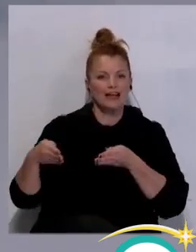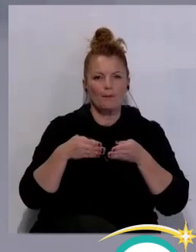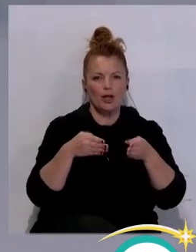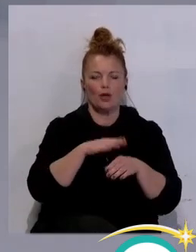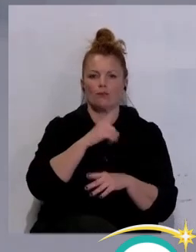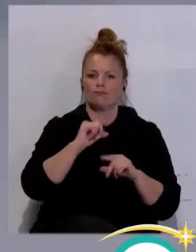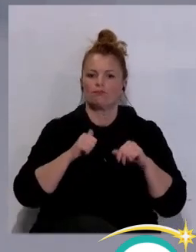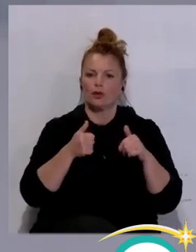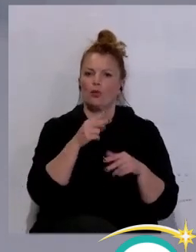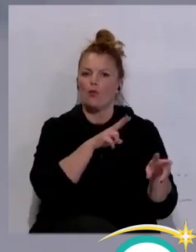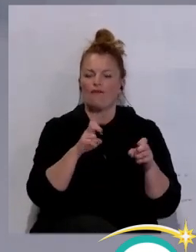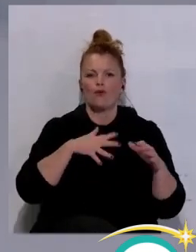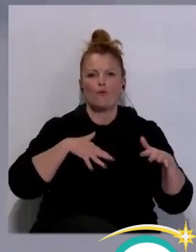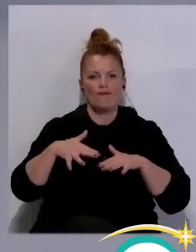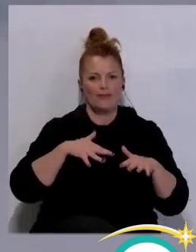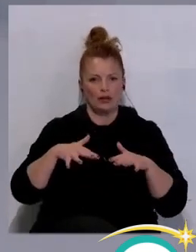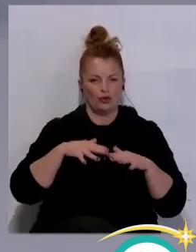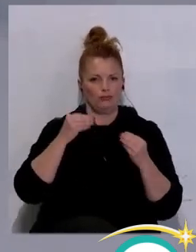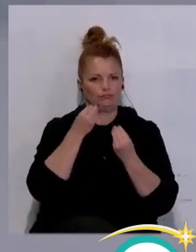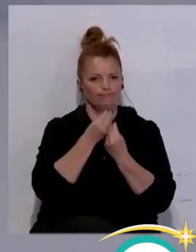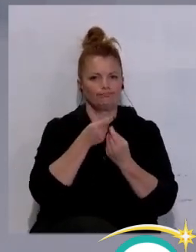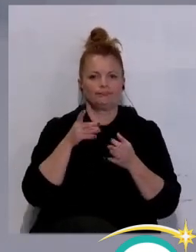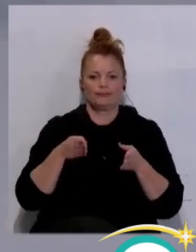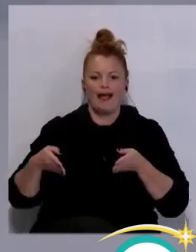primeros movimientos de tierra en este de carreteras desde la